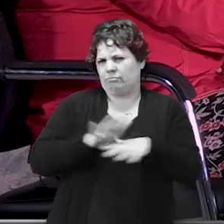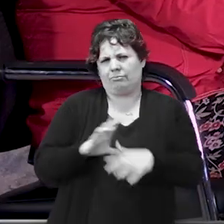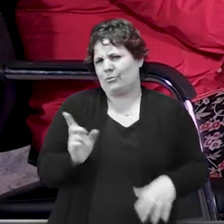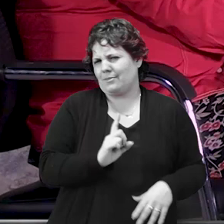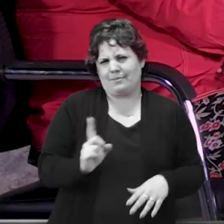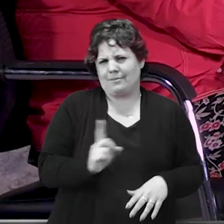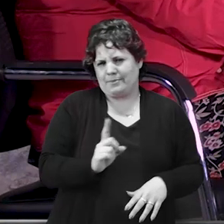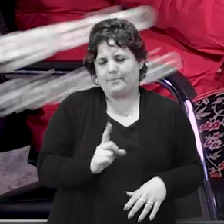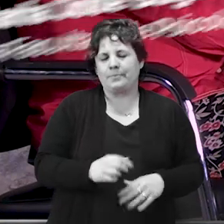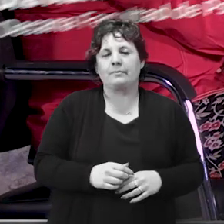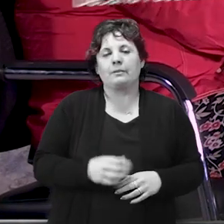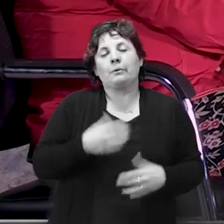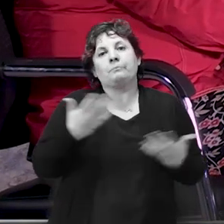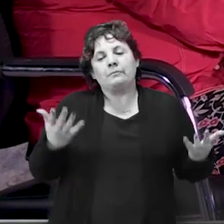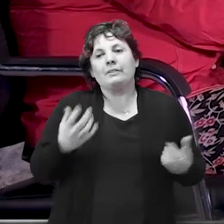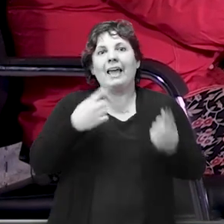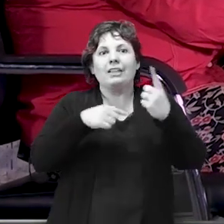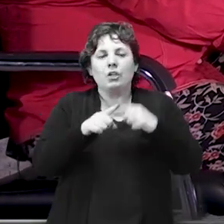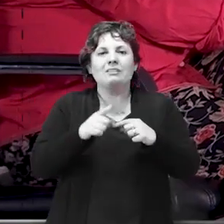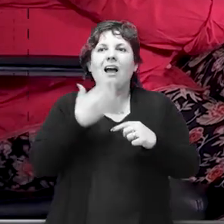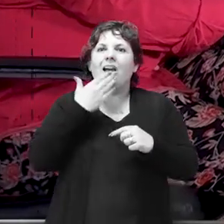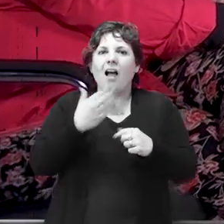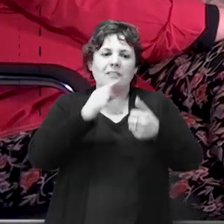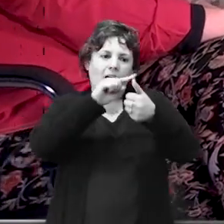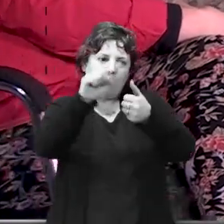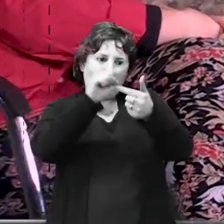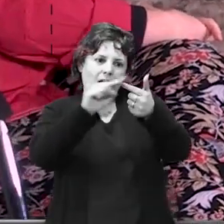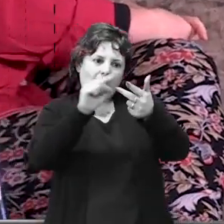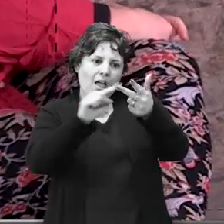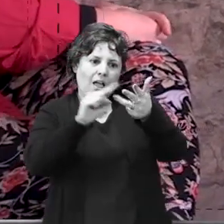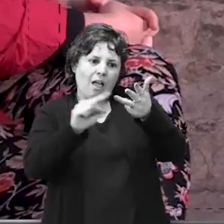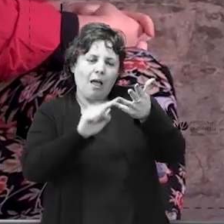digamos que a partir de estos marcadores hay categorías,